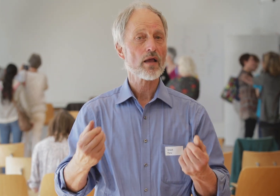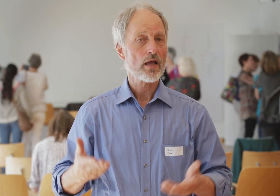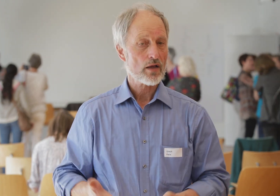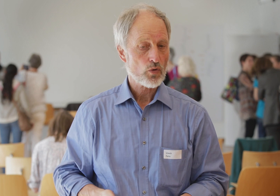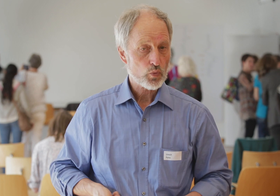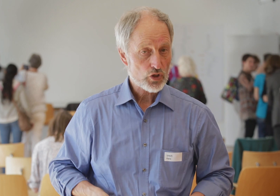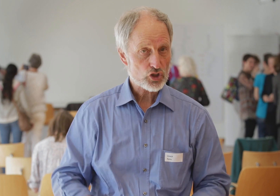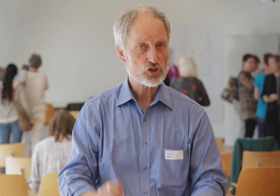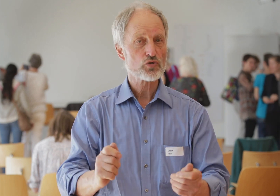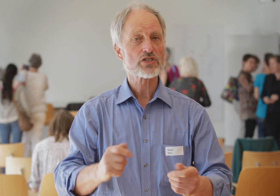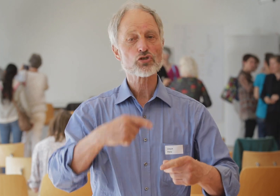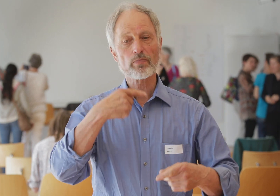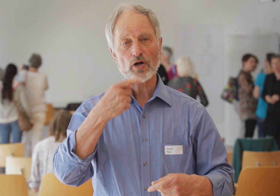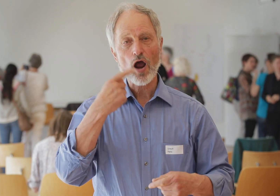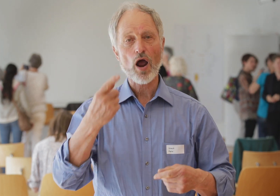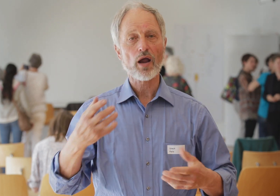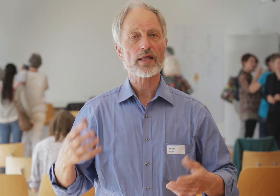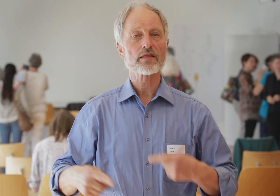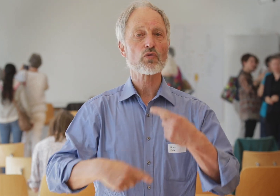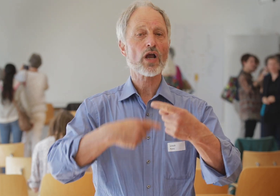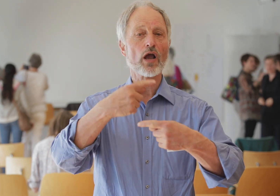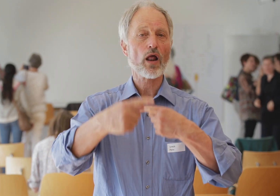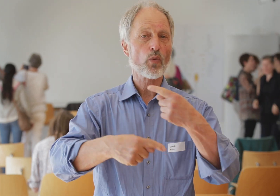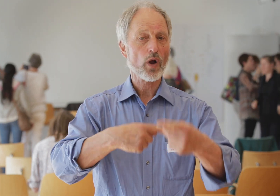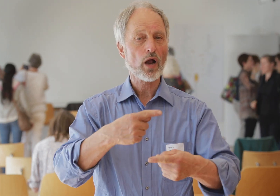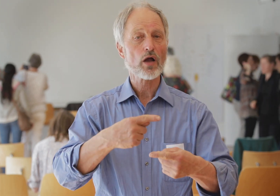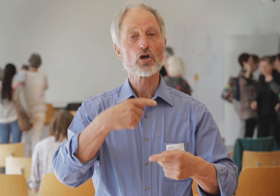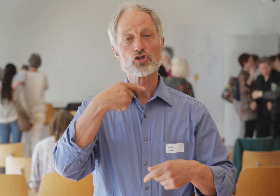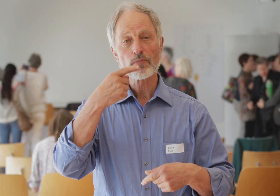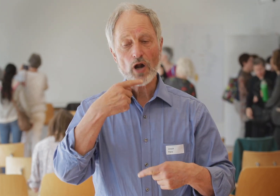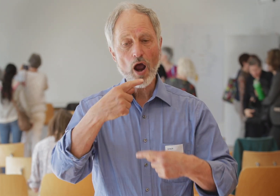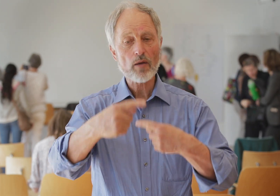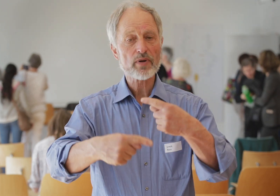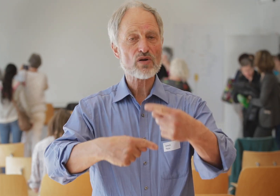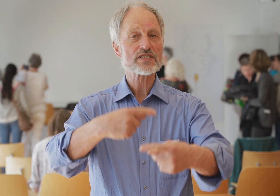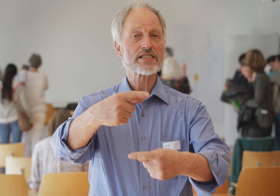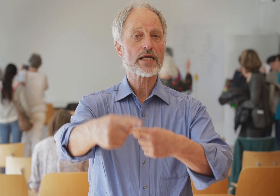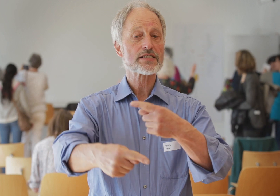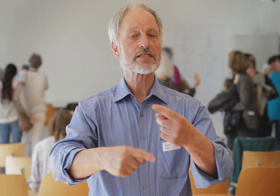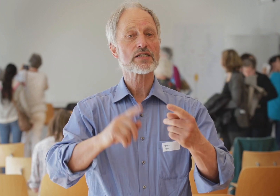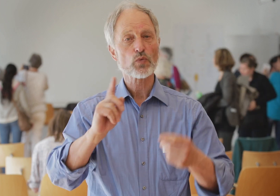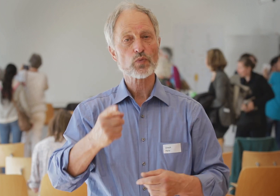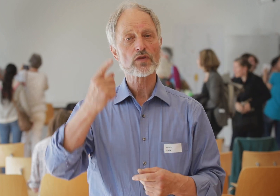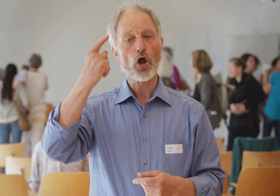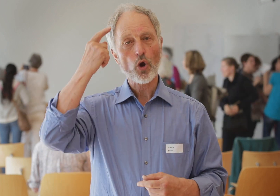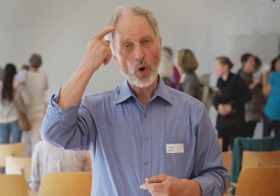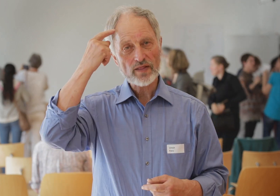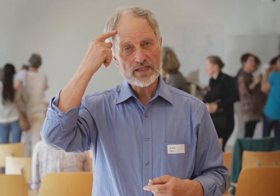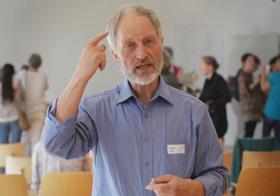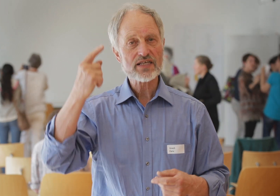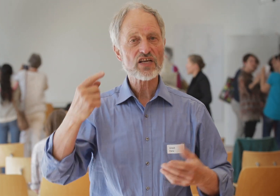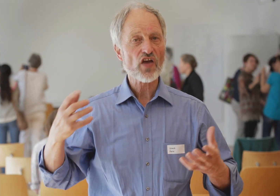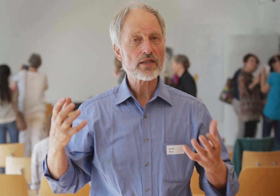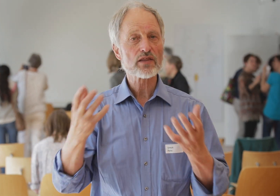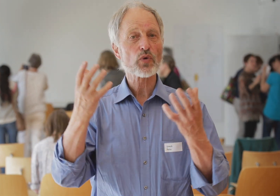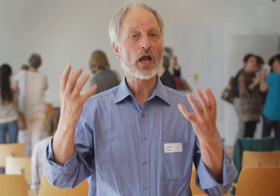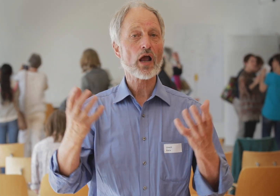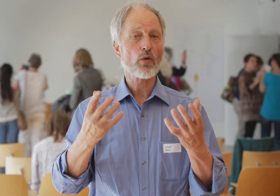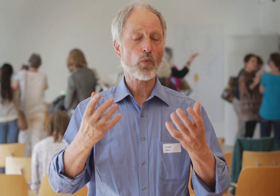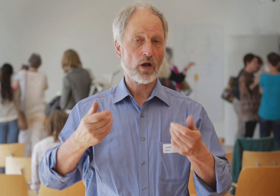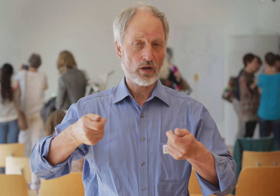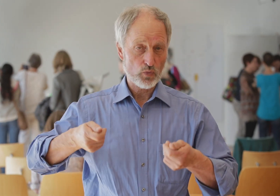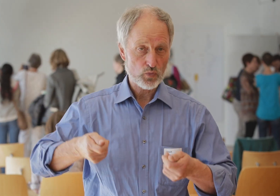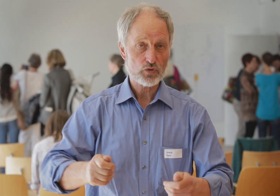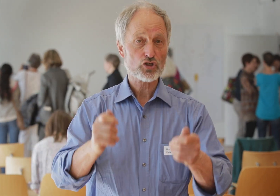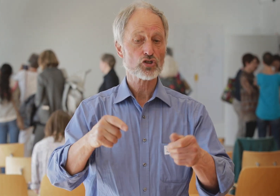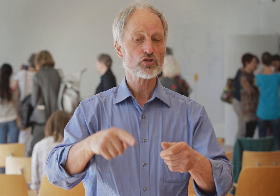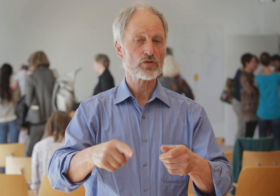Sie unterstützt die Sprachentwicklung und den Sprachprozess sowie auch die kognitive Entwicklung.